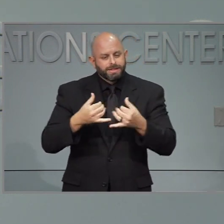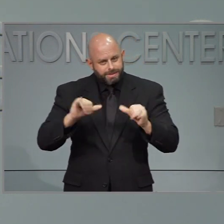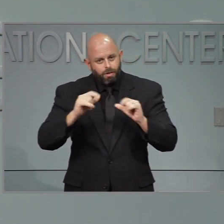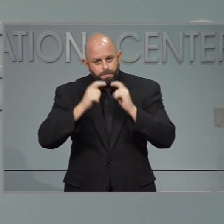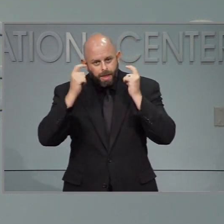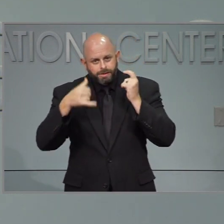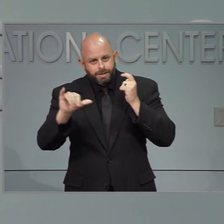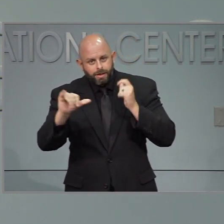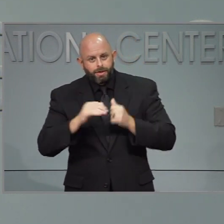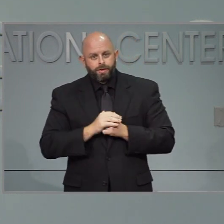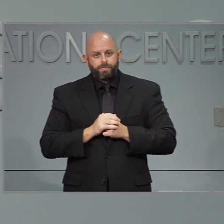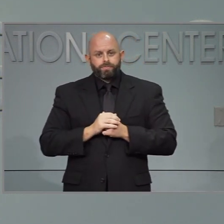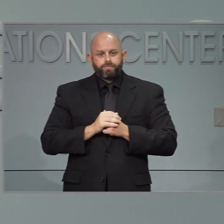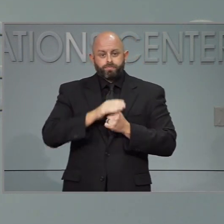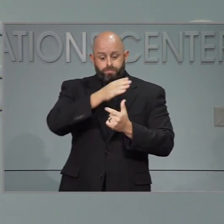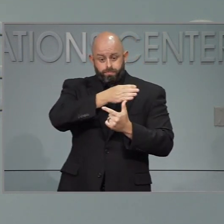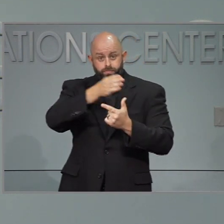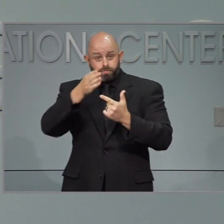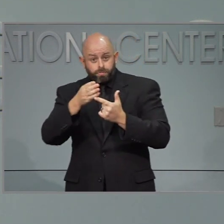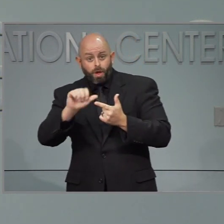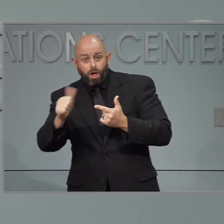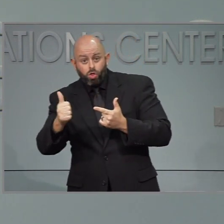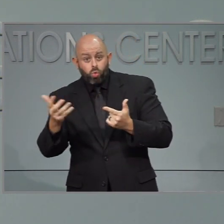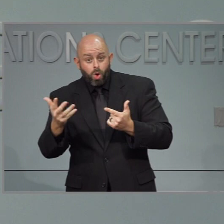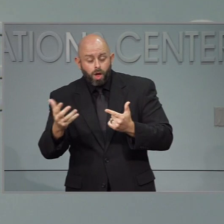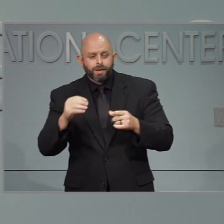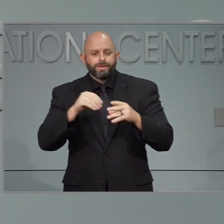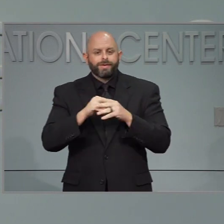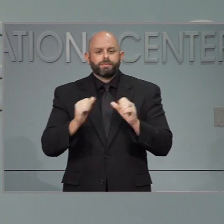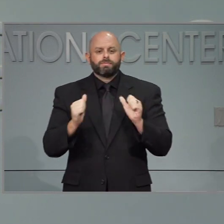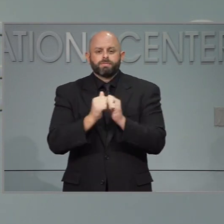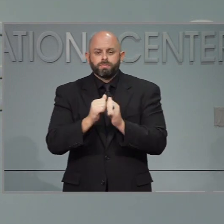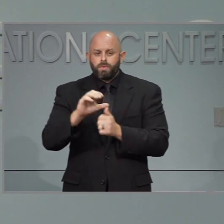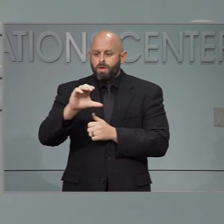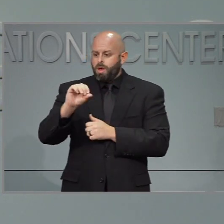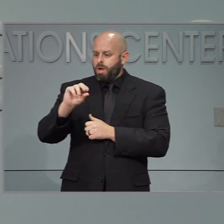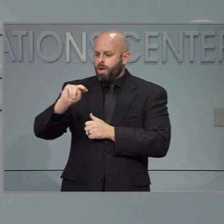usted está cerca de sus personas cercanas y el otra cosa que seguimos viendo.